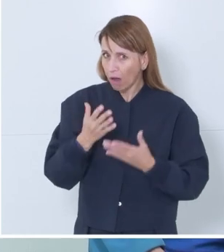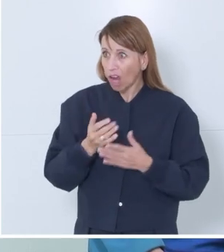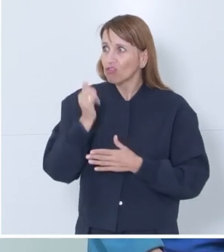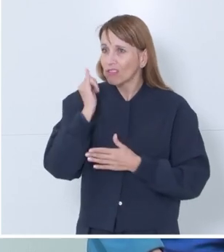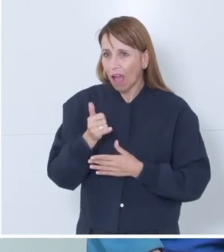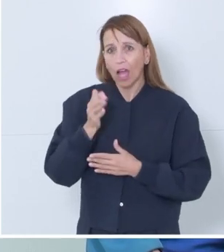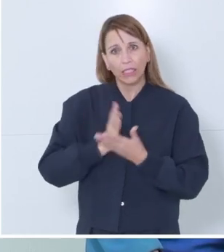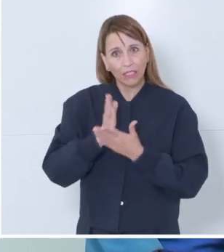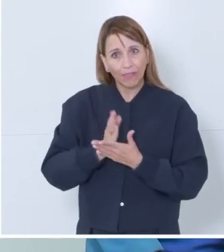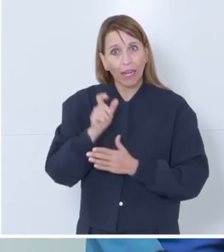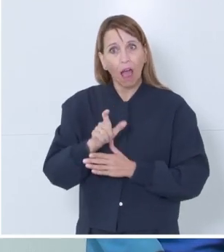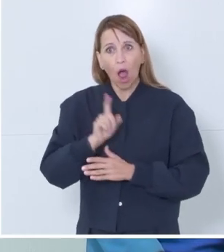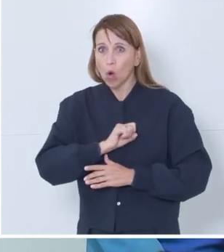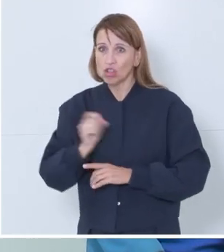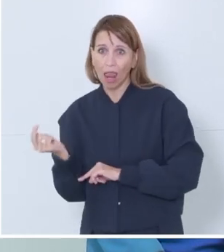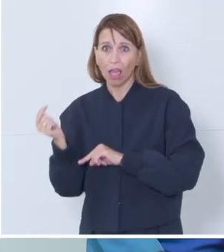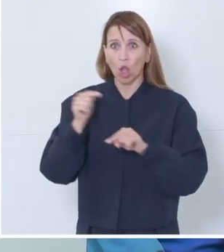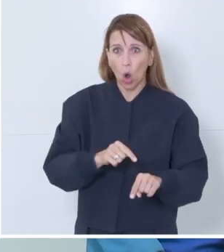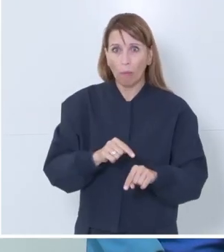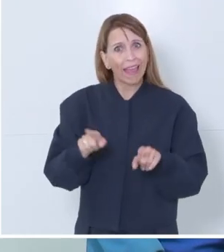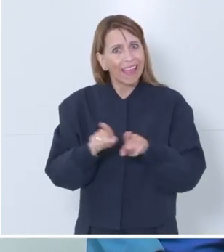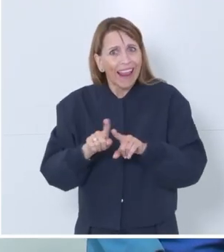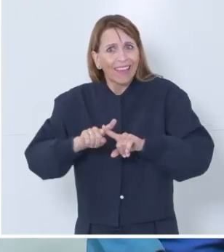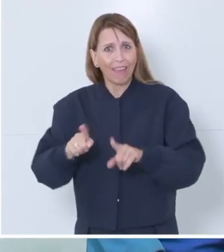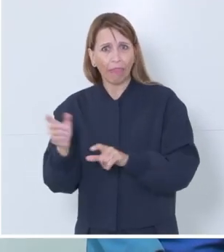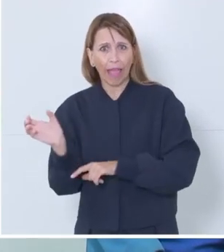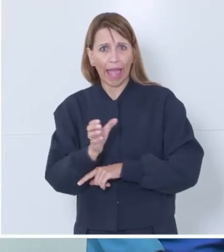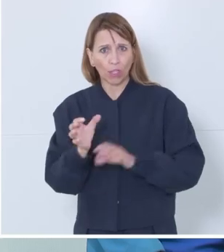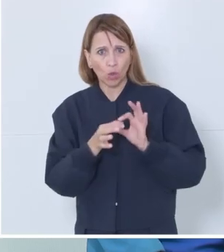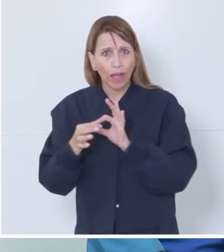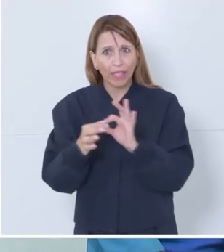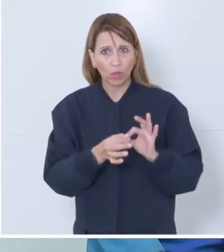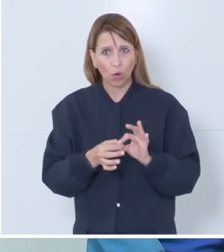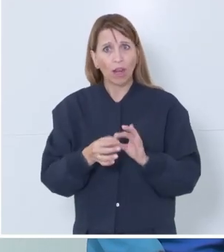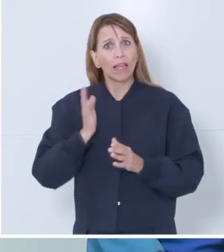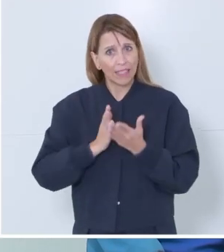wie viele andere Einsatzorganisationen auch. Dort wo Zivildiener selbst betroffen waren,